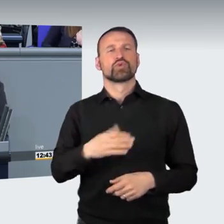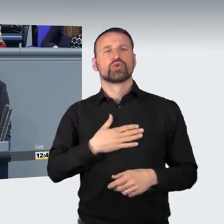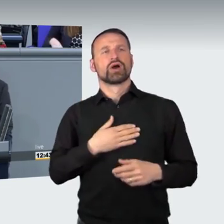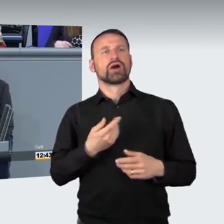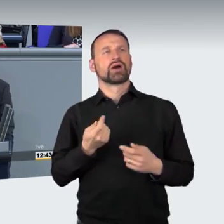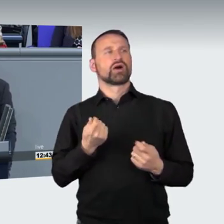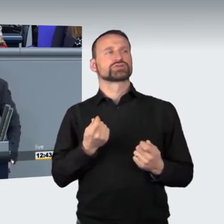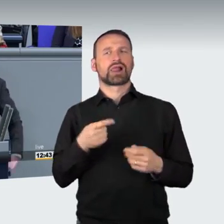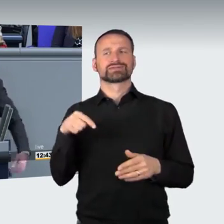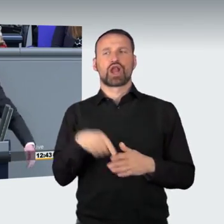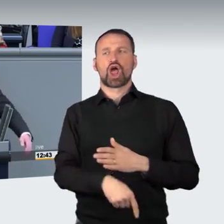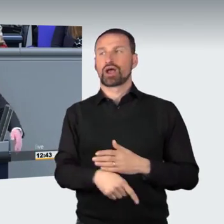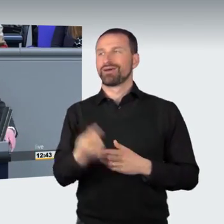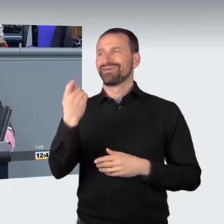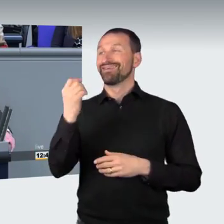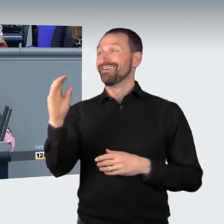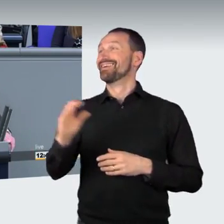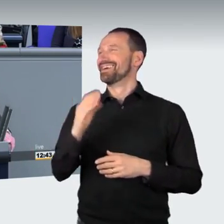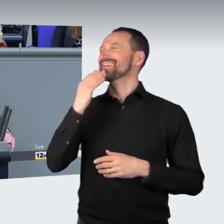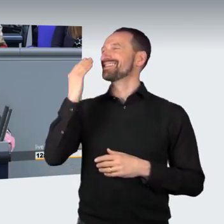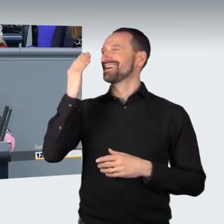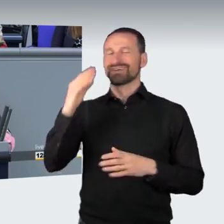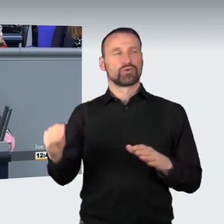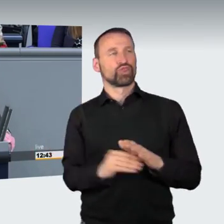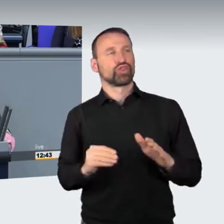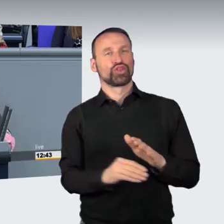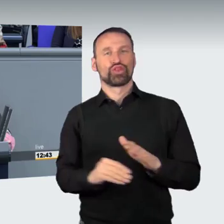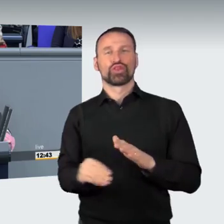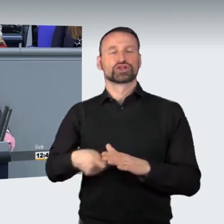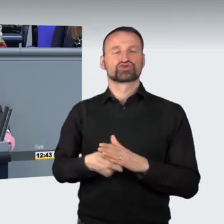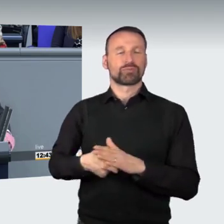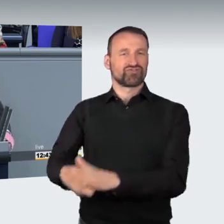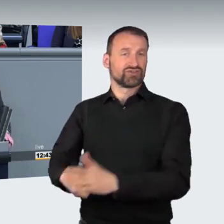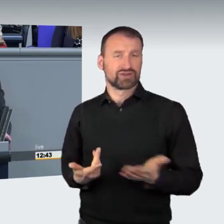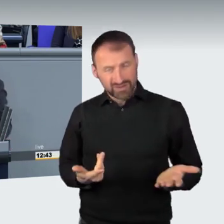was die Länder hier machen. Wir debattieren heute Abend ein wichtiges